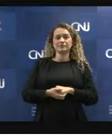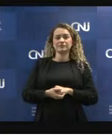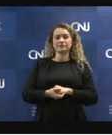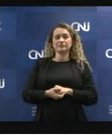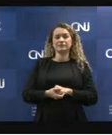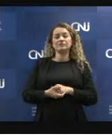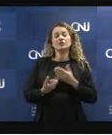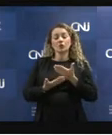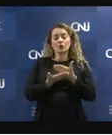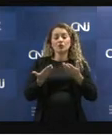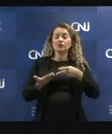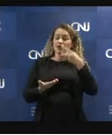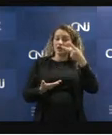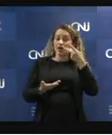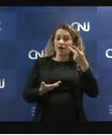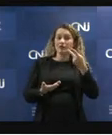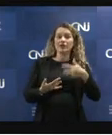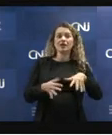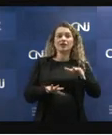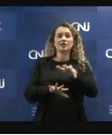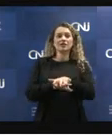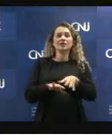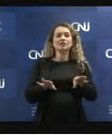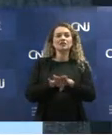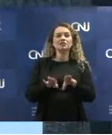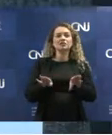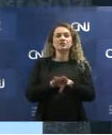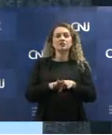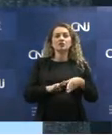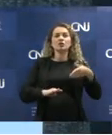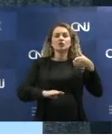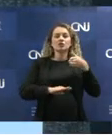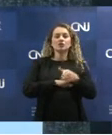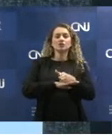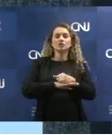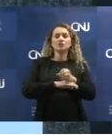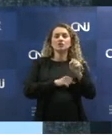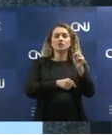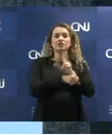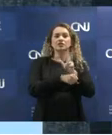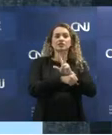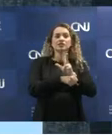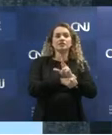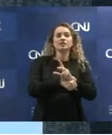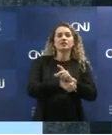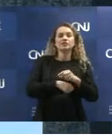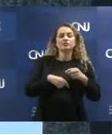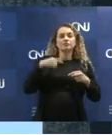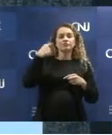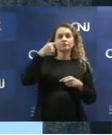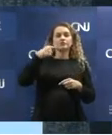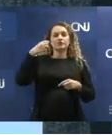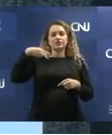e ingressou no ensino virtual. O advogado Maurício Vieira de Castro que requerer